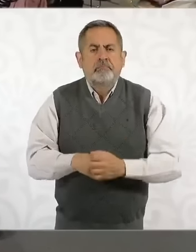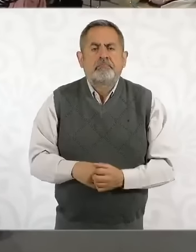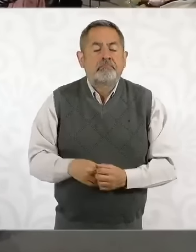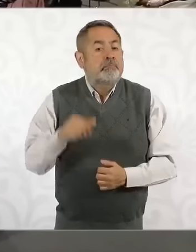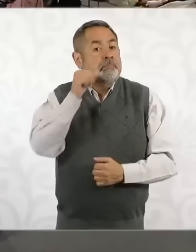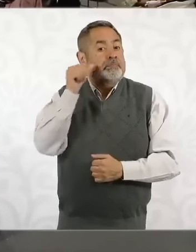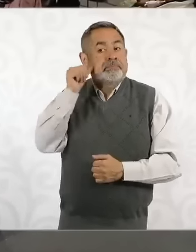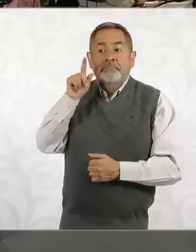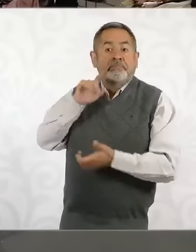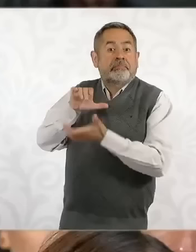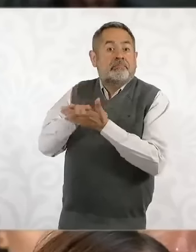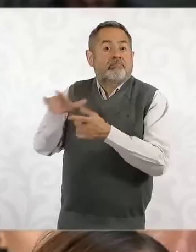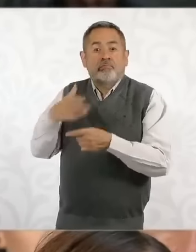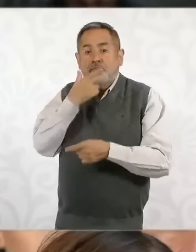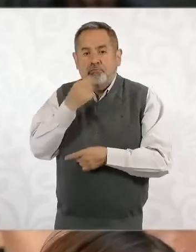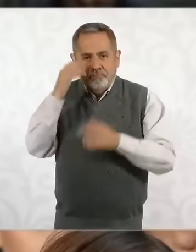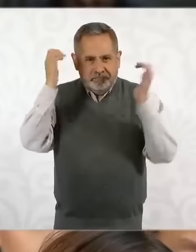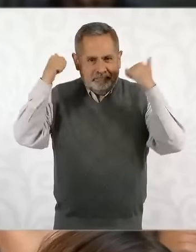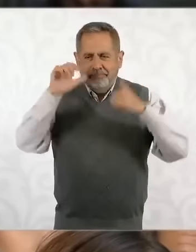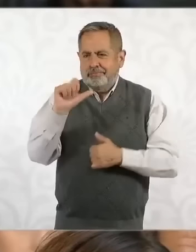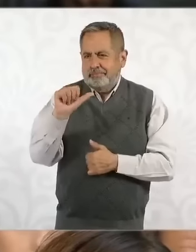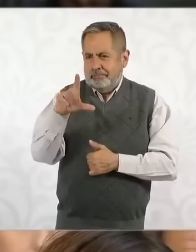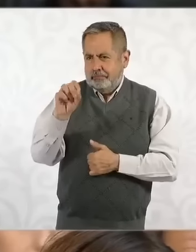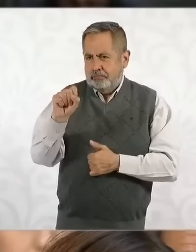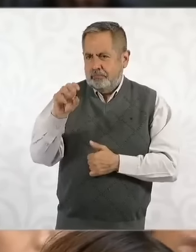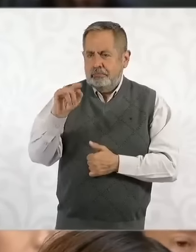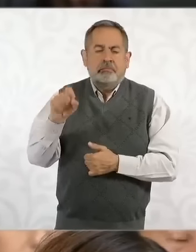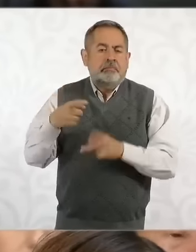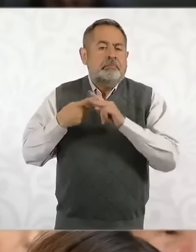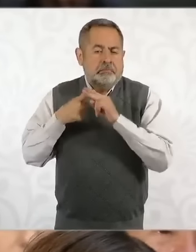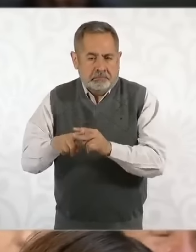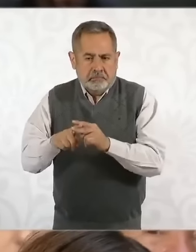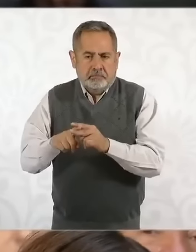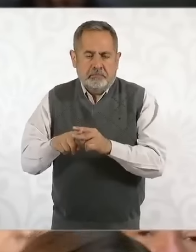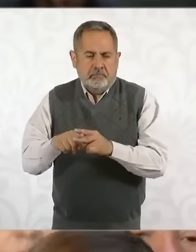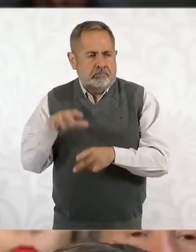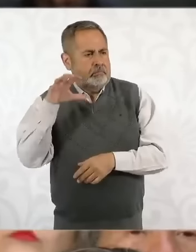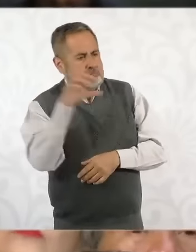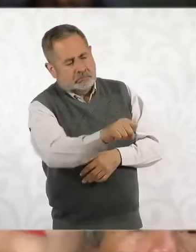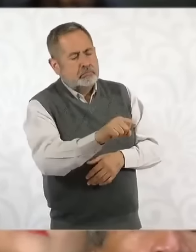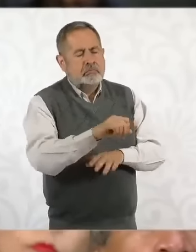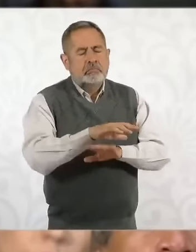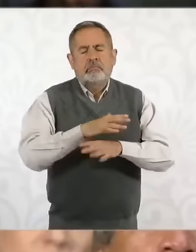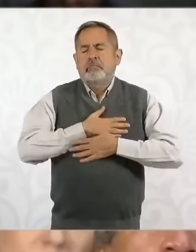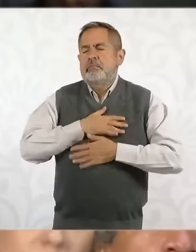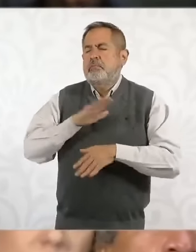Carlos Manson mencionaba que es el comienzo de la justicia con esta detención del R1 y también